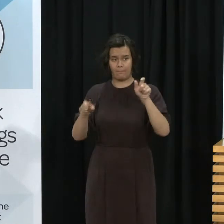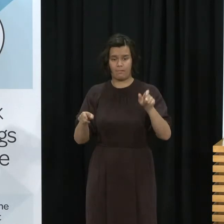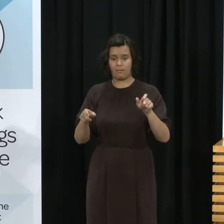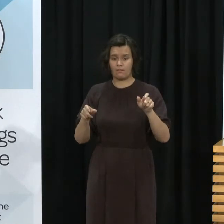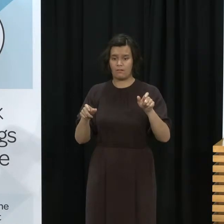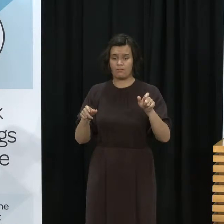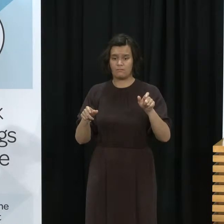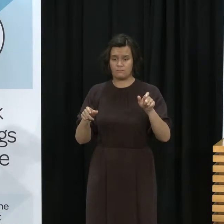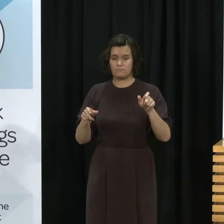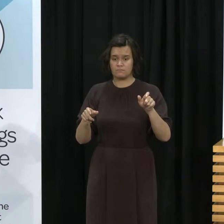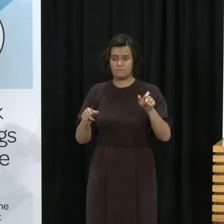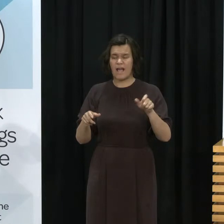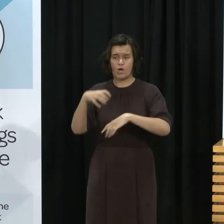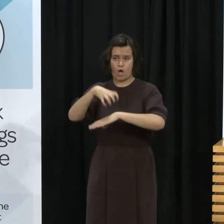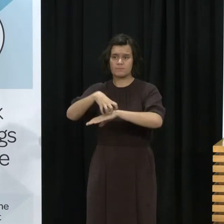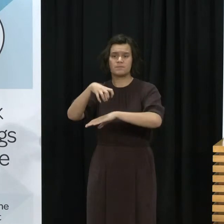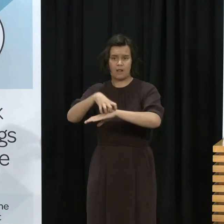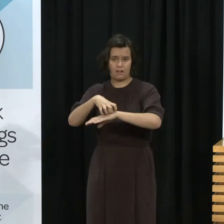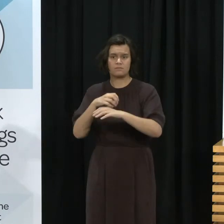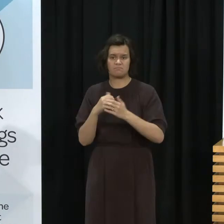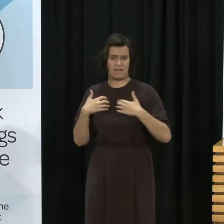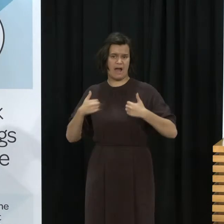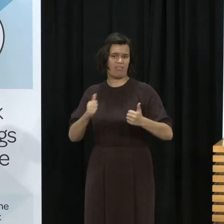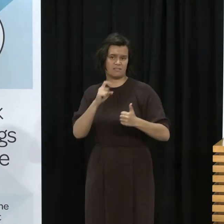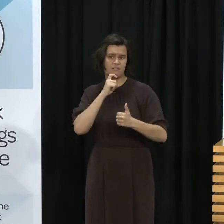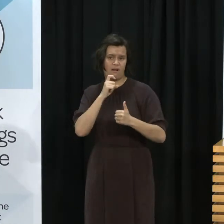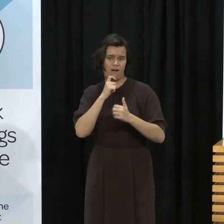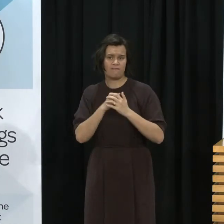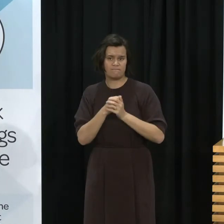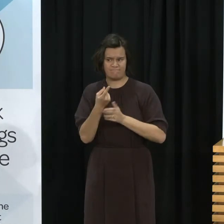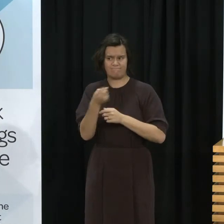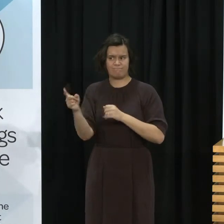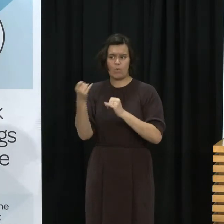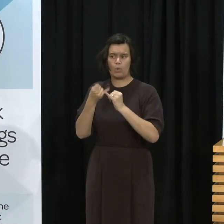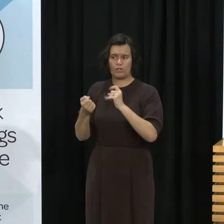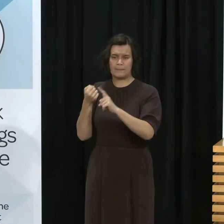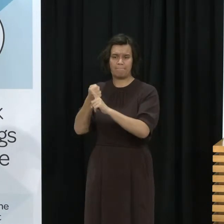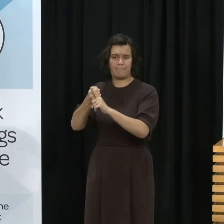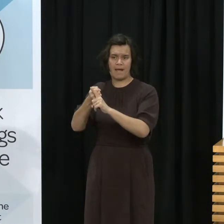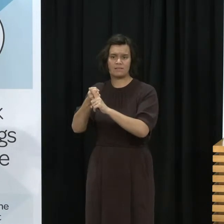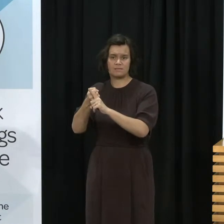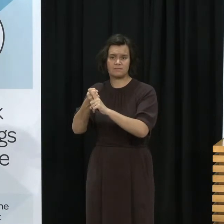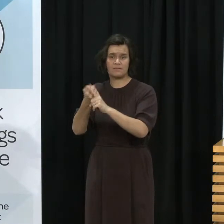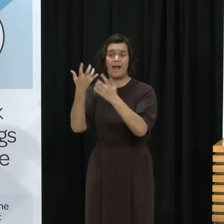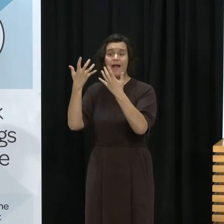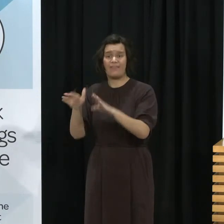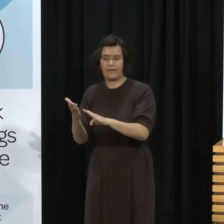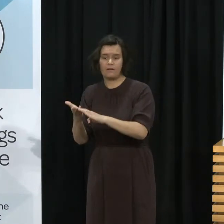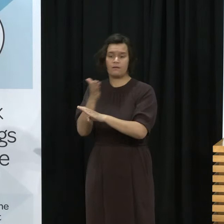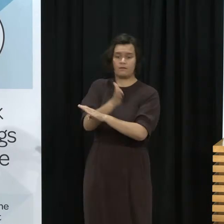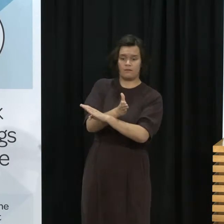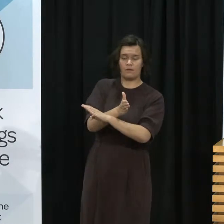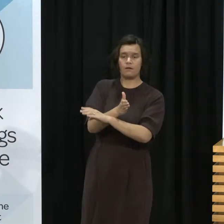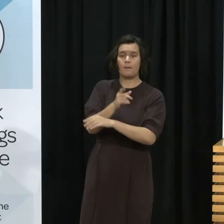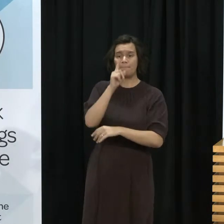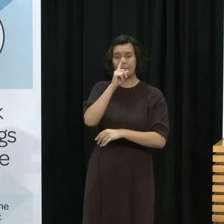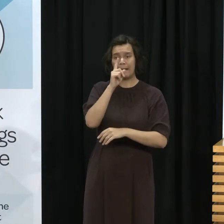tuatahi wahi, pera te hunga i.